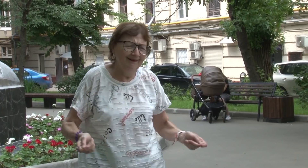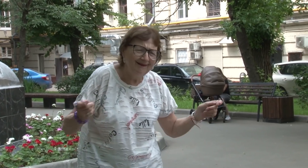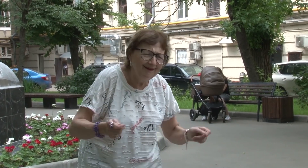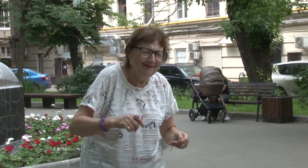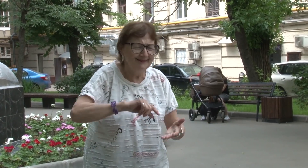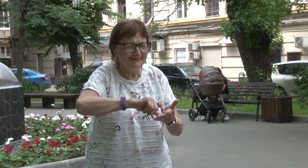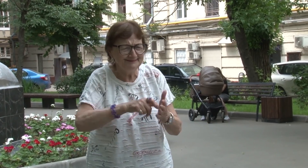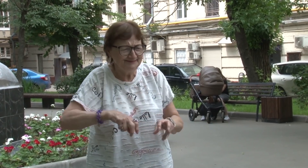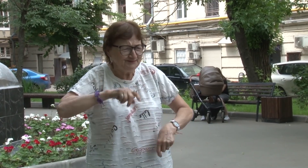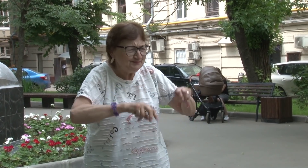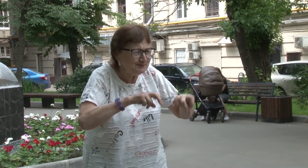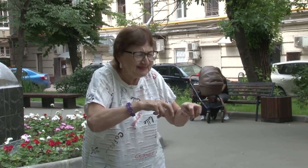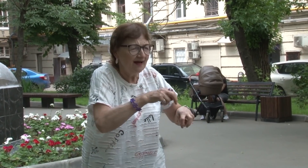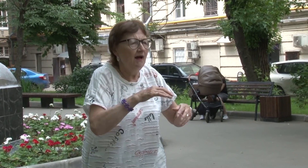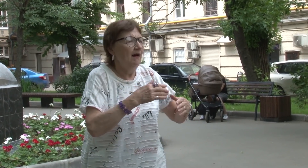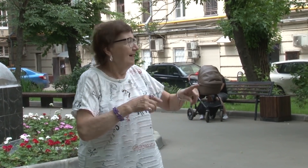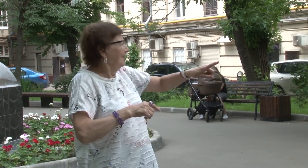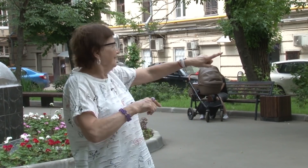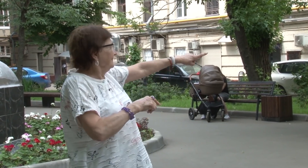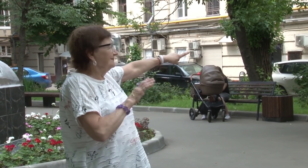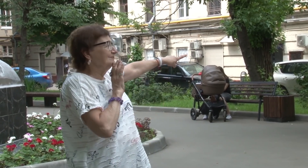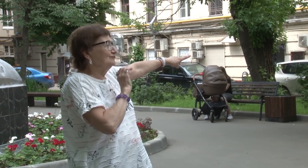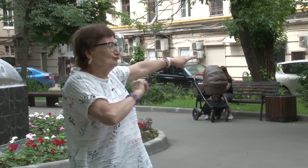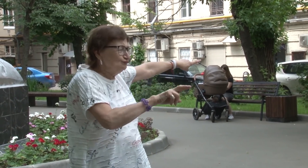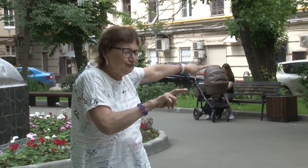Прыгали через скакалку, играли в классы, прятки...